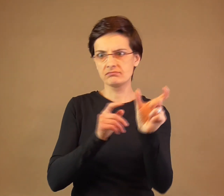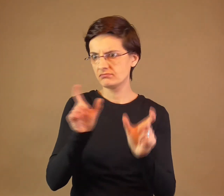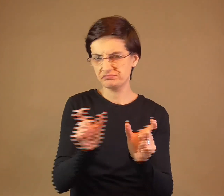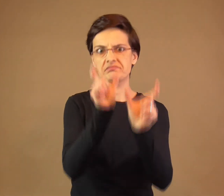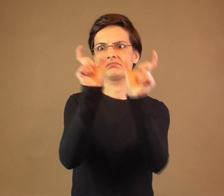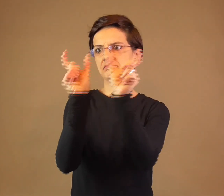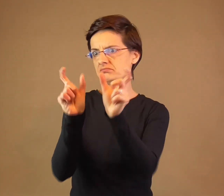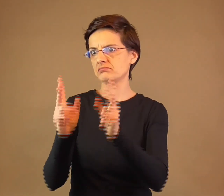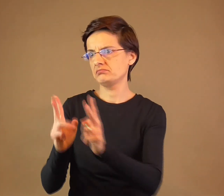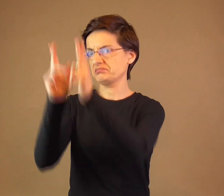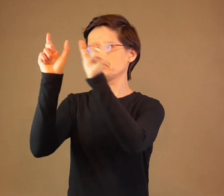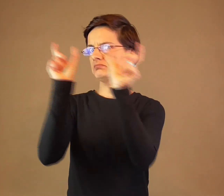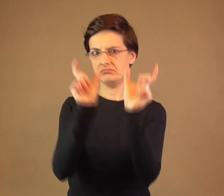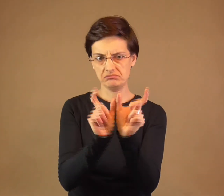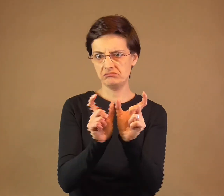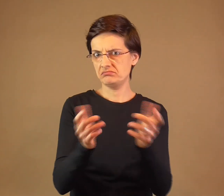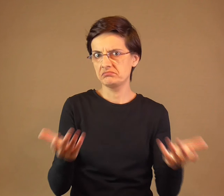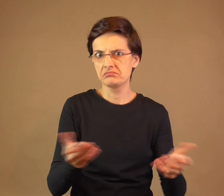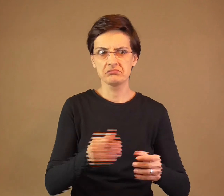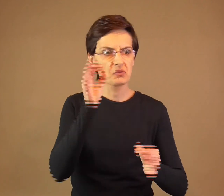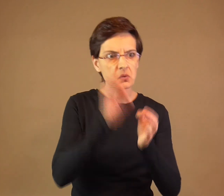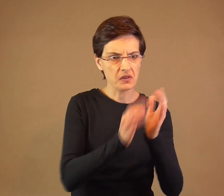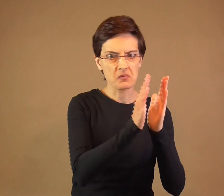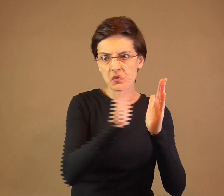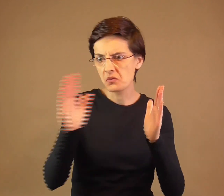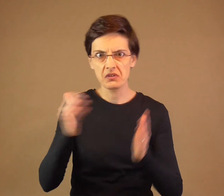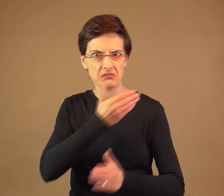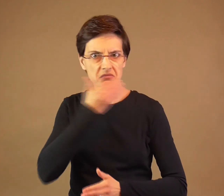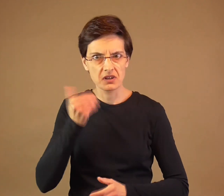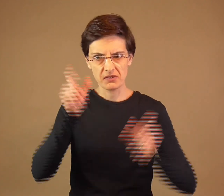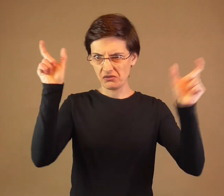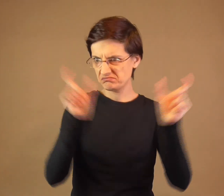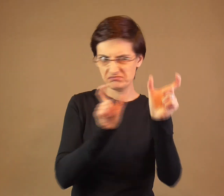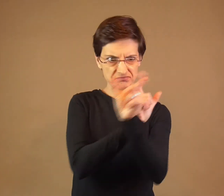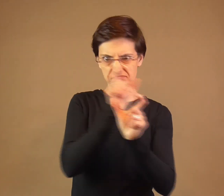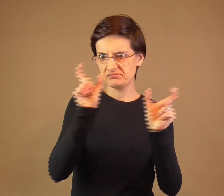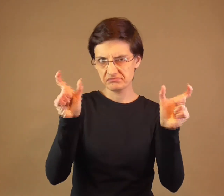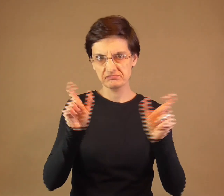Wspomnienia z przeszłości są fragmentaryczne, zacierają się, przenikają, nachodzą na siebie.